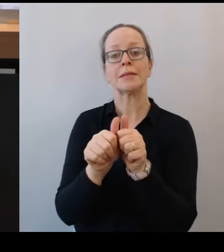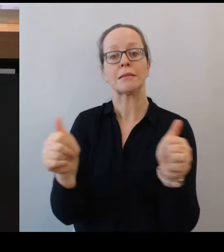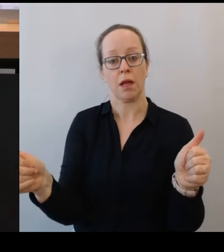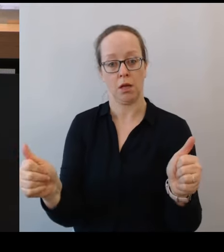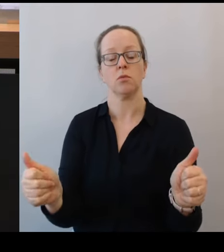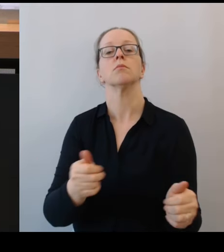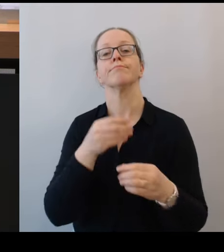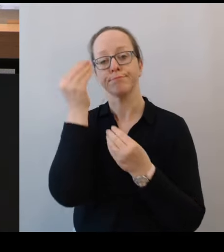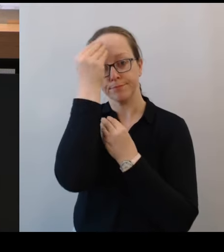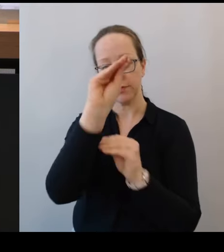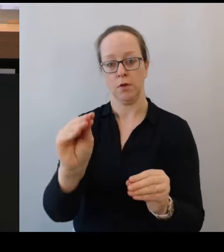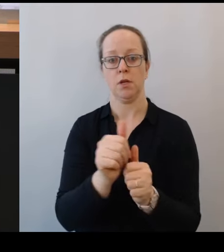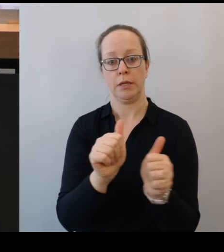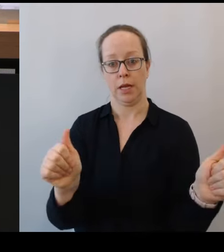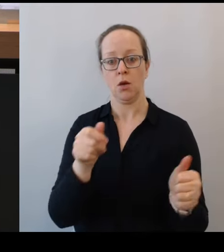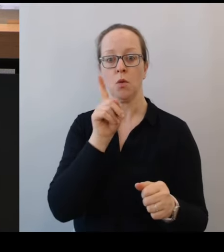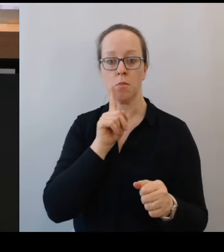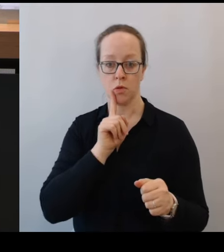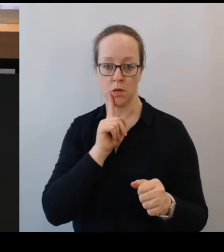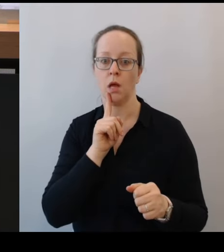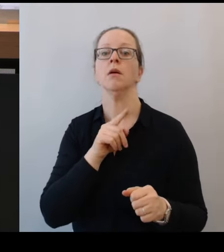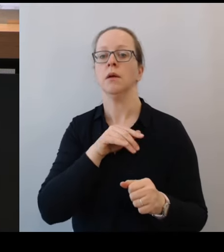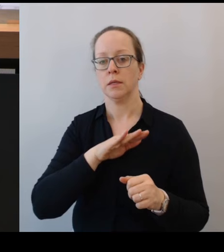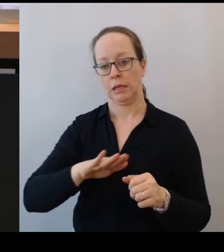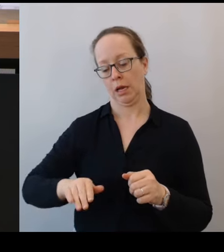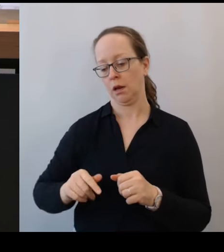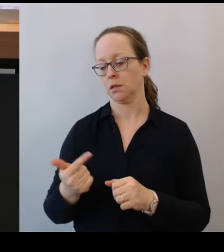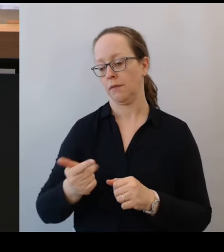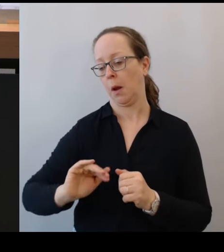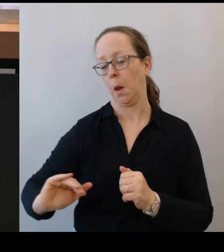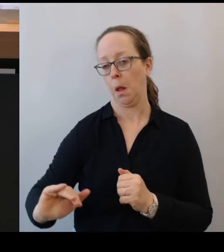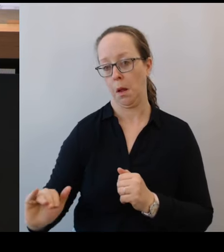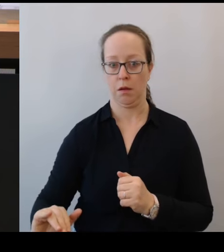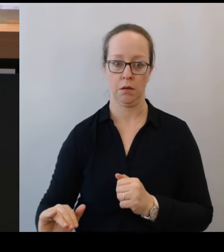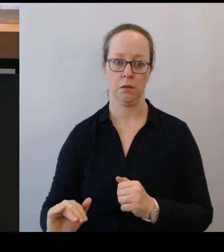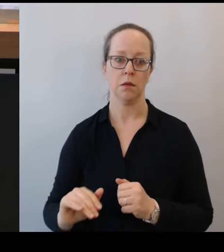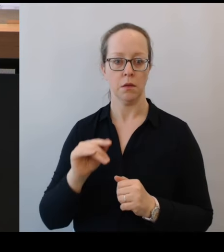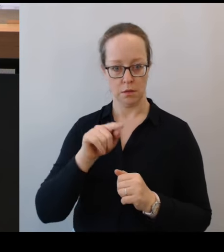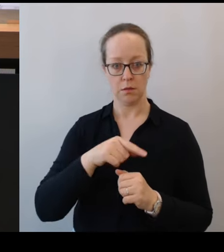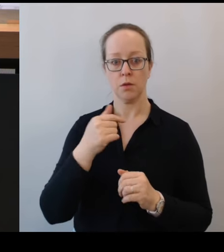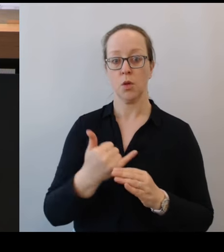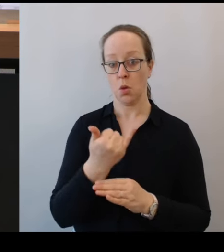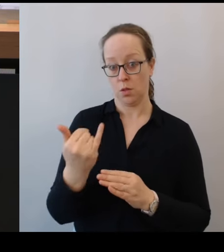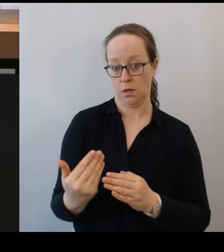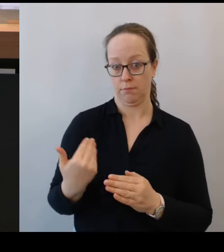Wegner mit Bildungssenatorin Günther-Wünsch liiert ist. Persönlich wünsche ich Ihnen beiden alles Gute.